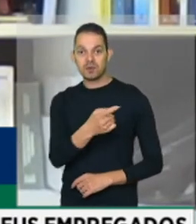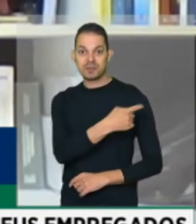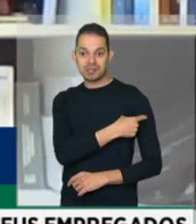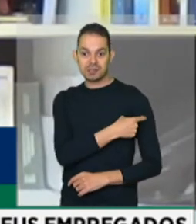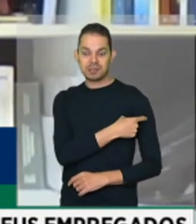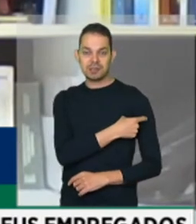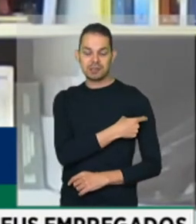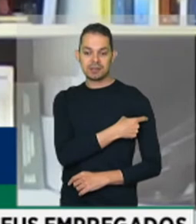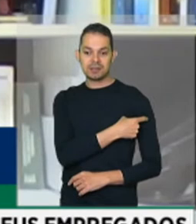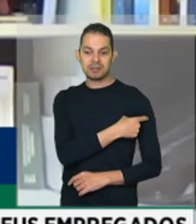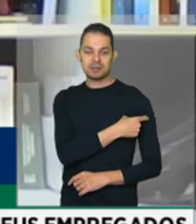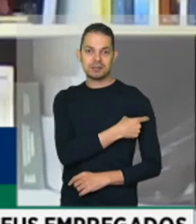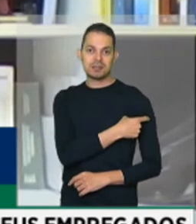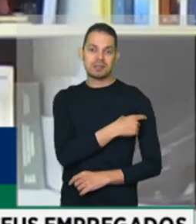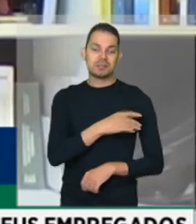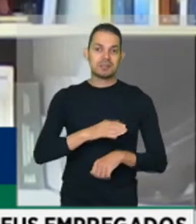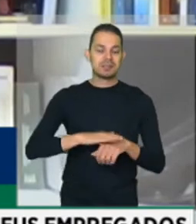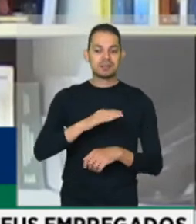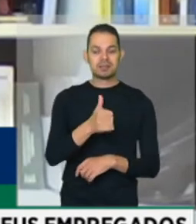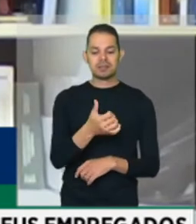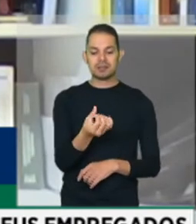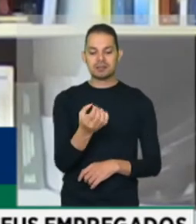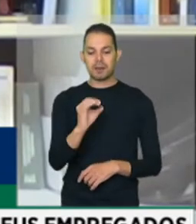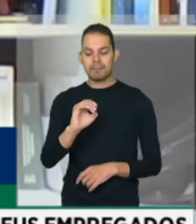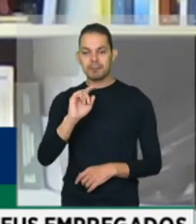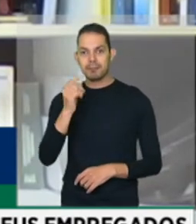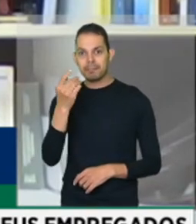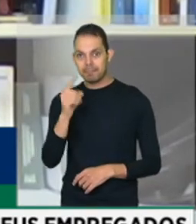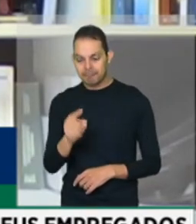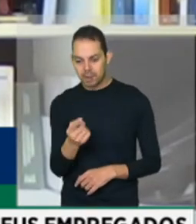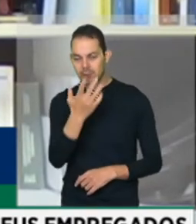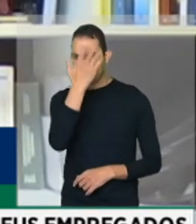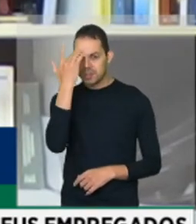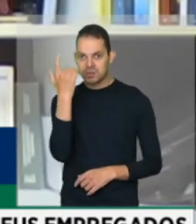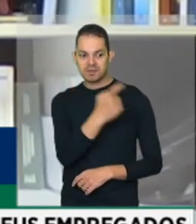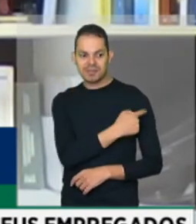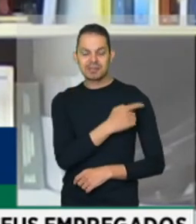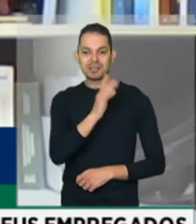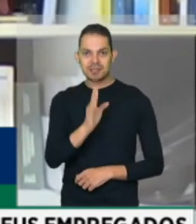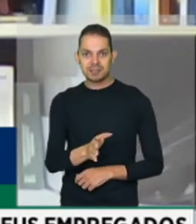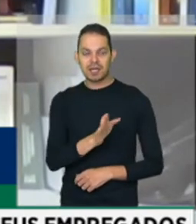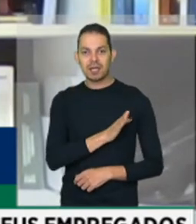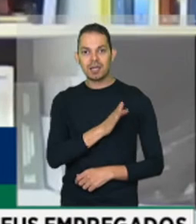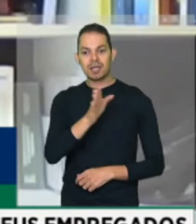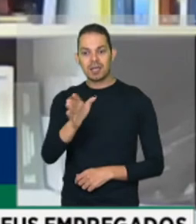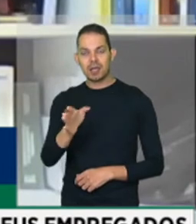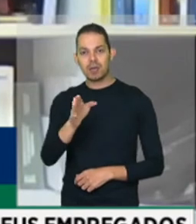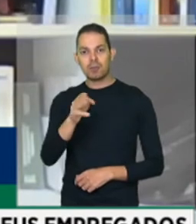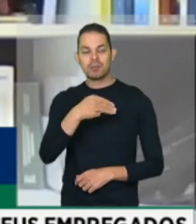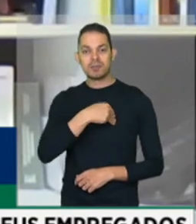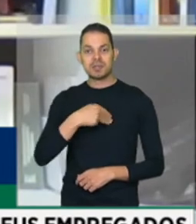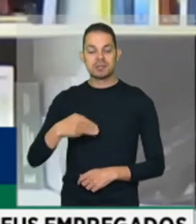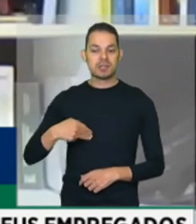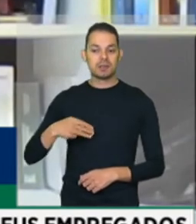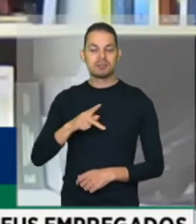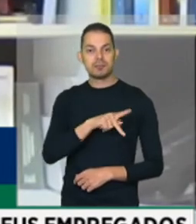MAIS DE 60 MIL PESSOAS FORAM VACINADAS, EU ENTREI NO MINISTÉRIO PÚBLICO FEDERAL ONTEM AQUI PARA QUE SEJA INVESTIGADA ONDE É QUE FORAM PARAR ESSAS 100 MIL VACINAS